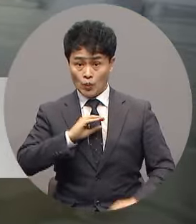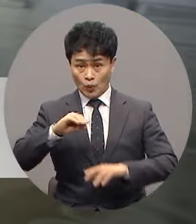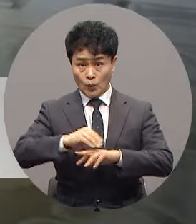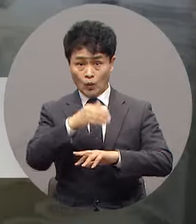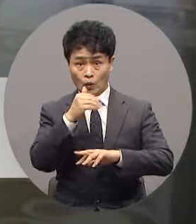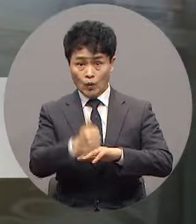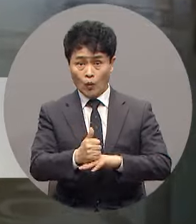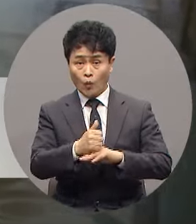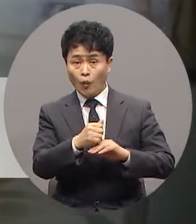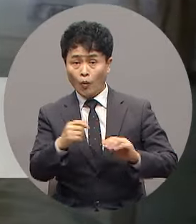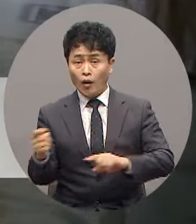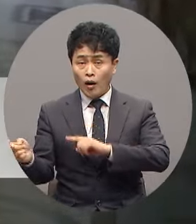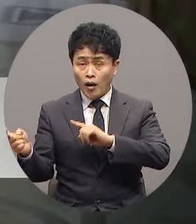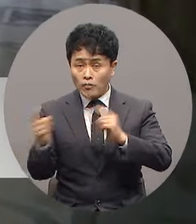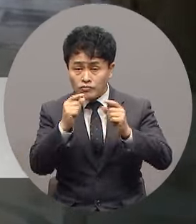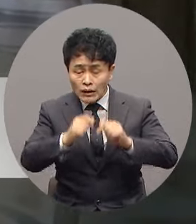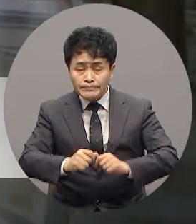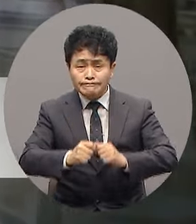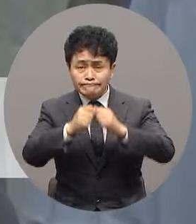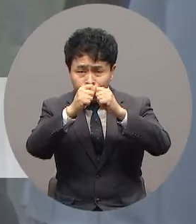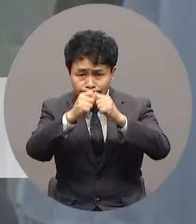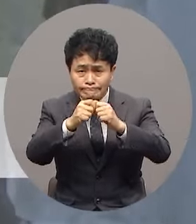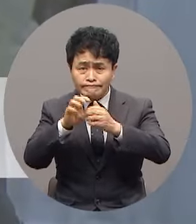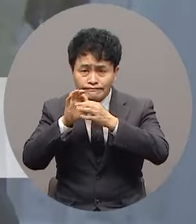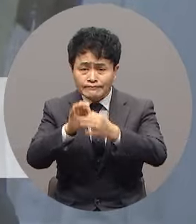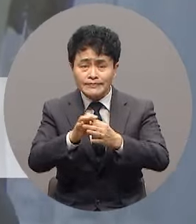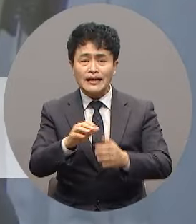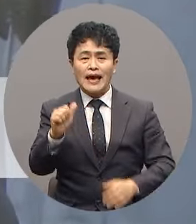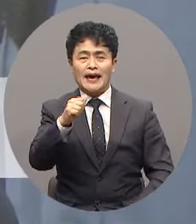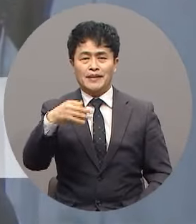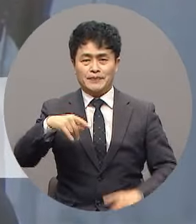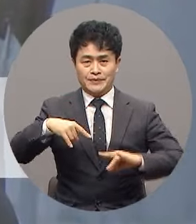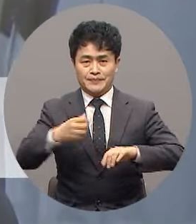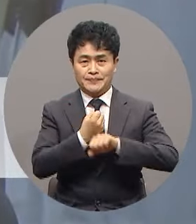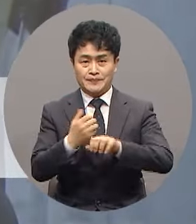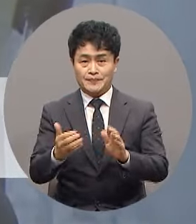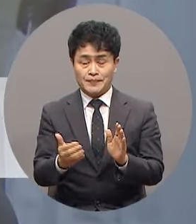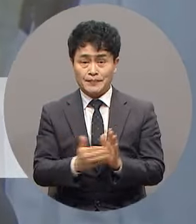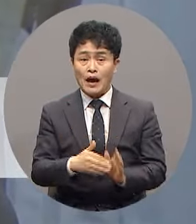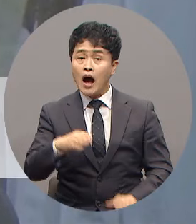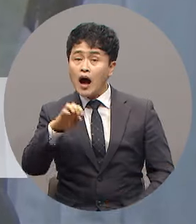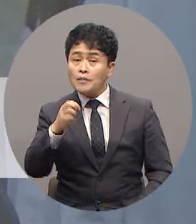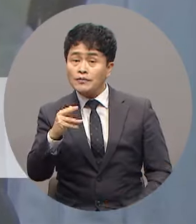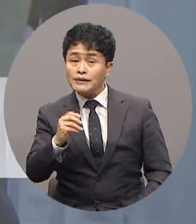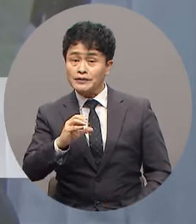(앵커) 최근 건강 우려가 있던 프란치스코교황이 부활 성야 미사를 집전했다고 AFP